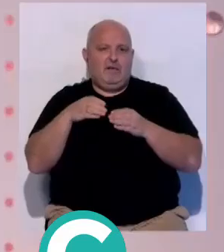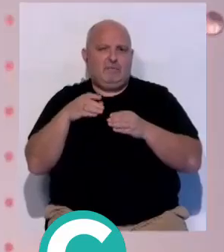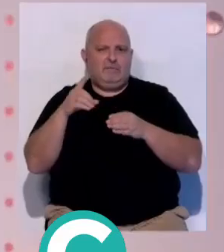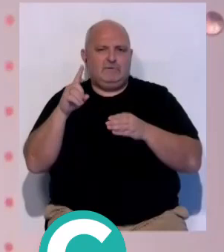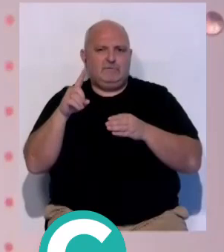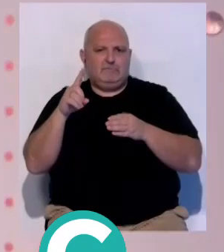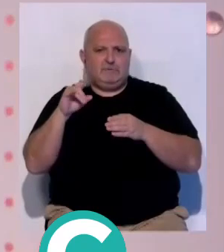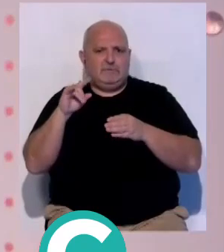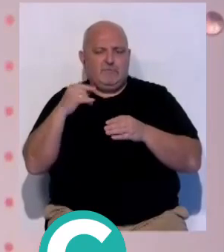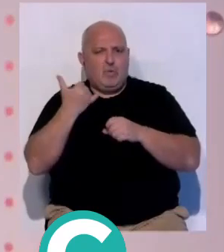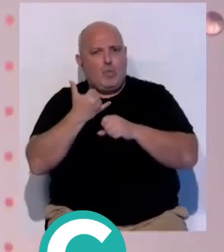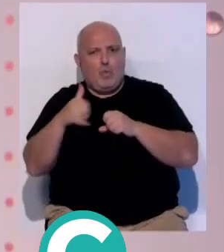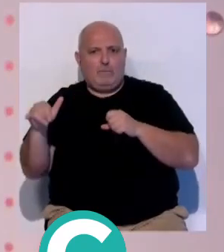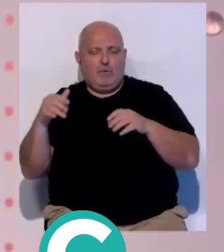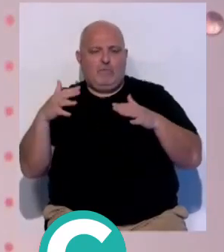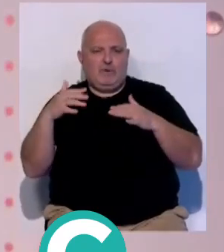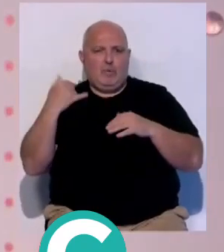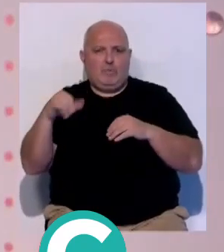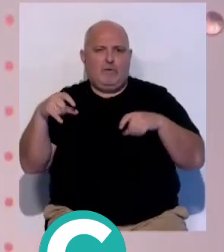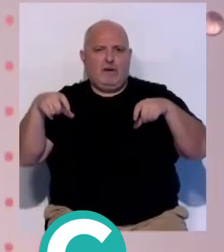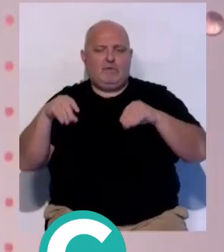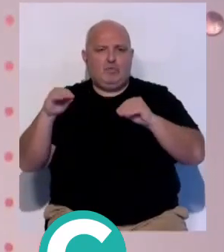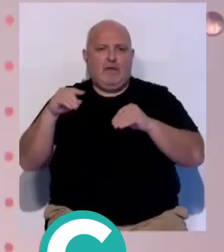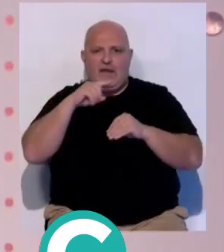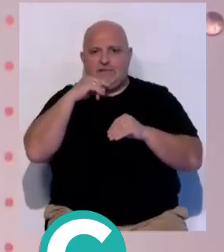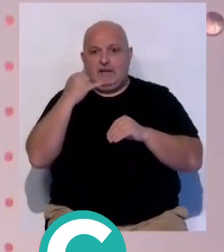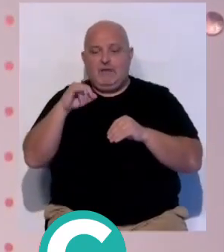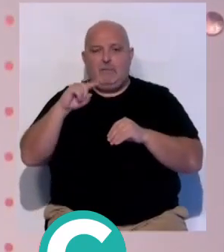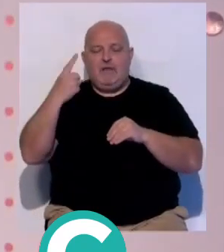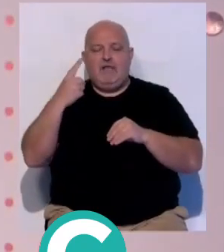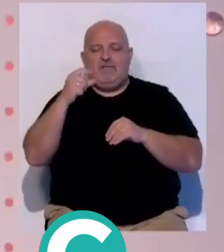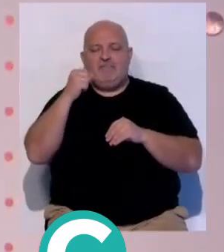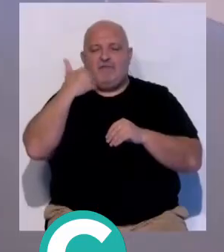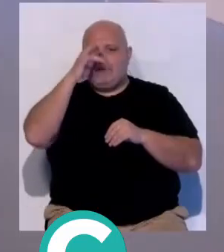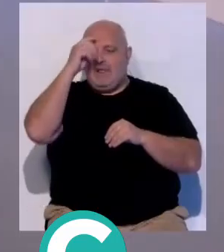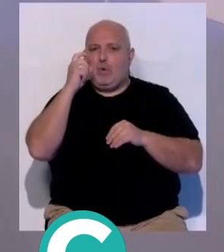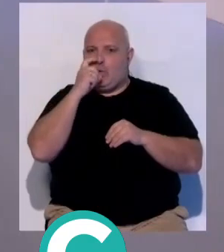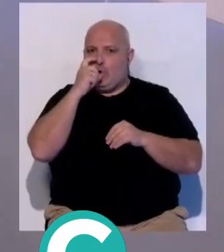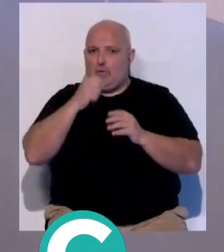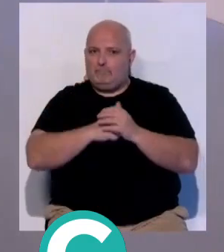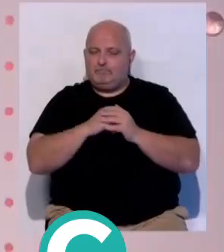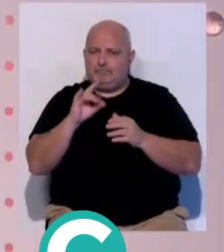que se llama Martínez Valero el primer fin de semana de junio tiene controlado no tiene algo